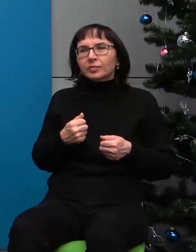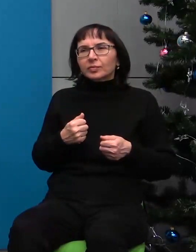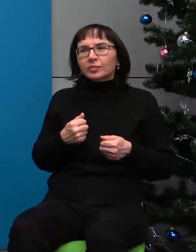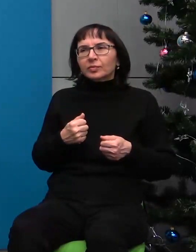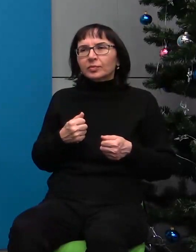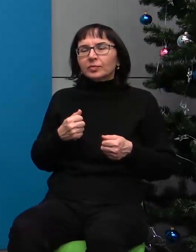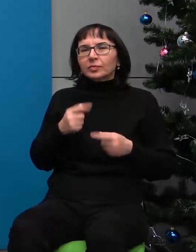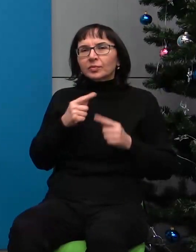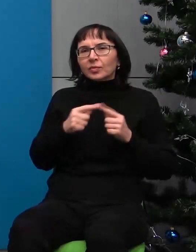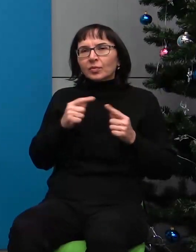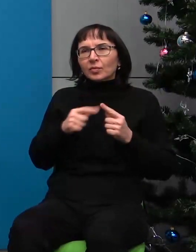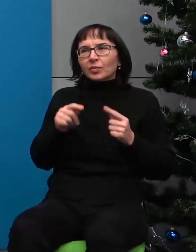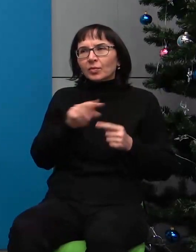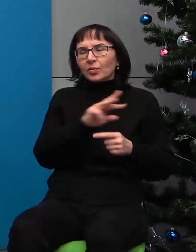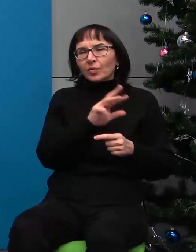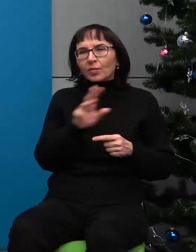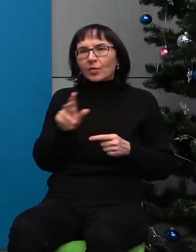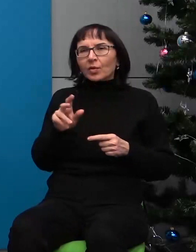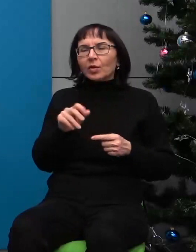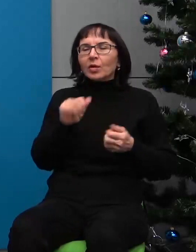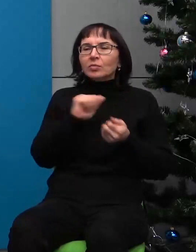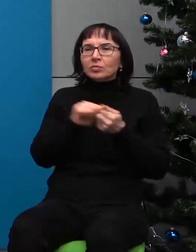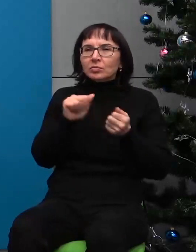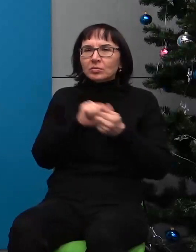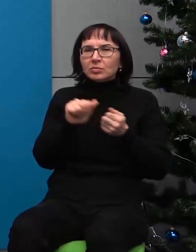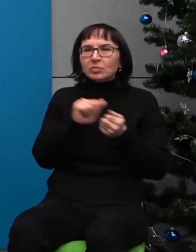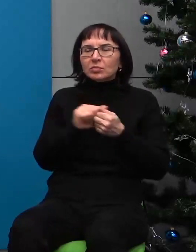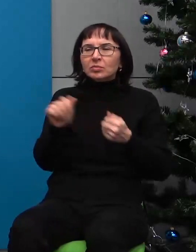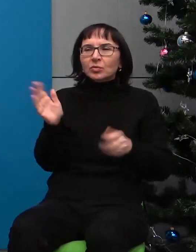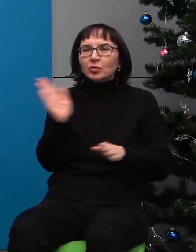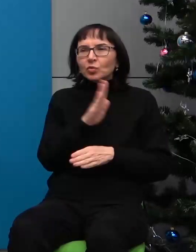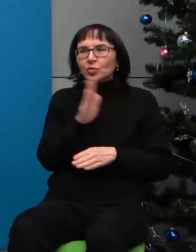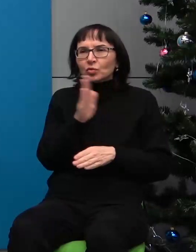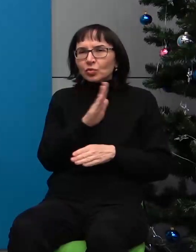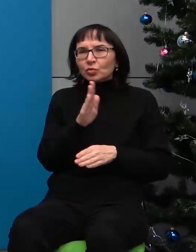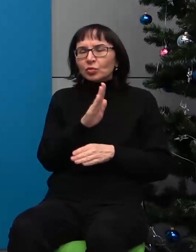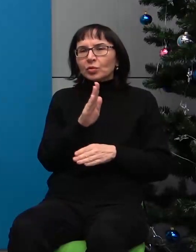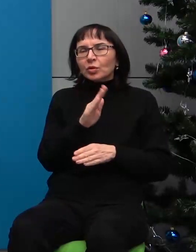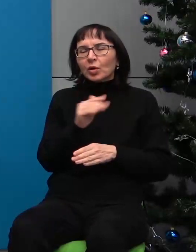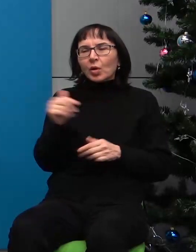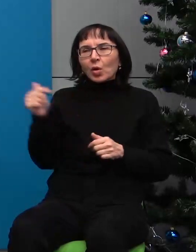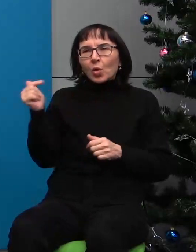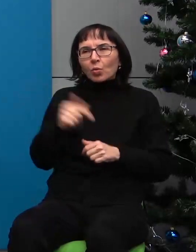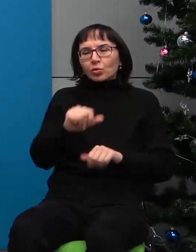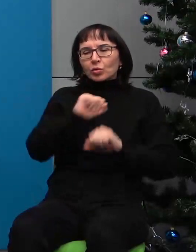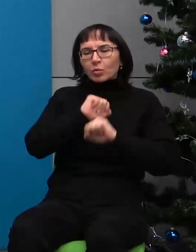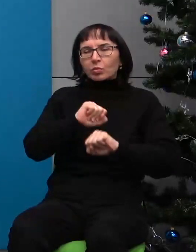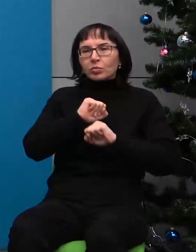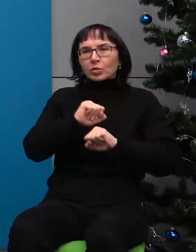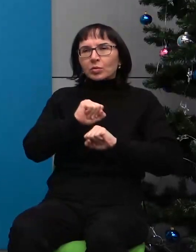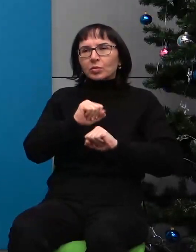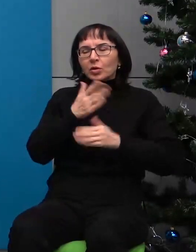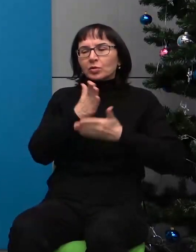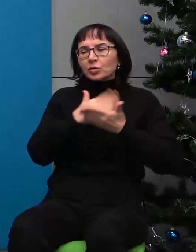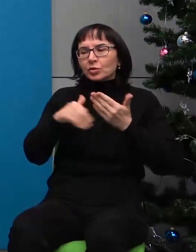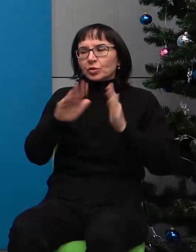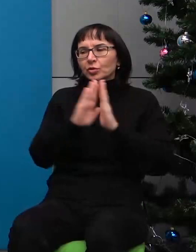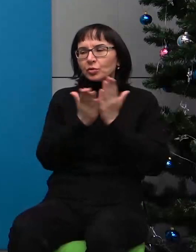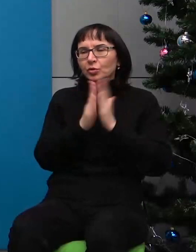Trochę tych ich sztuki zniszczono, więc wyszli z założenia, że muszą o nie zadbać. I to też jest część tej książki.